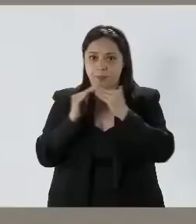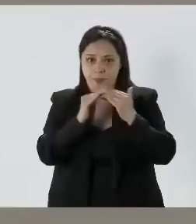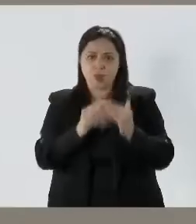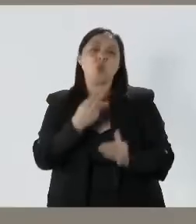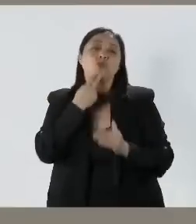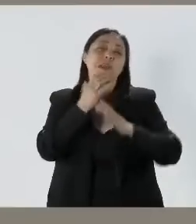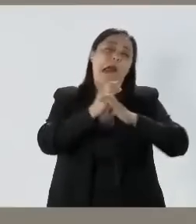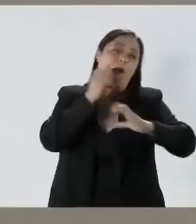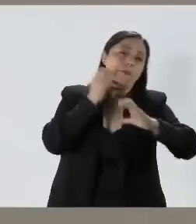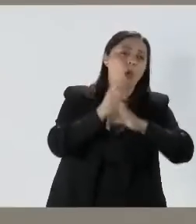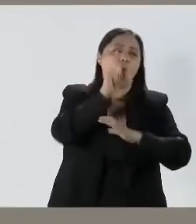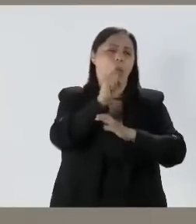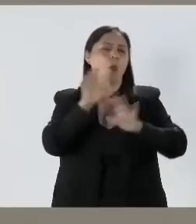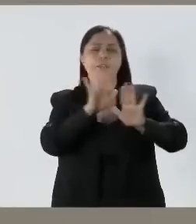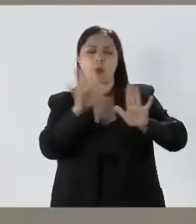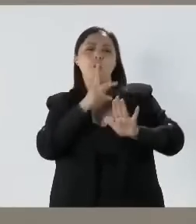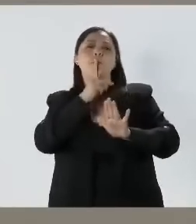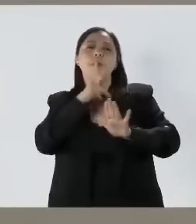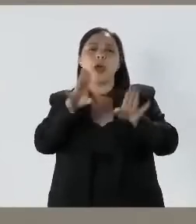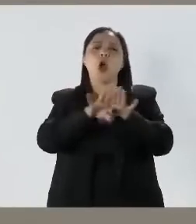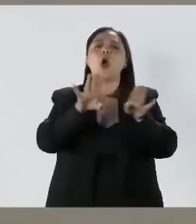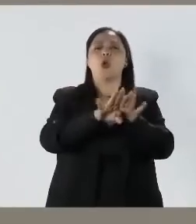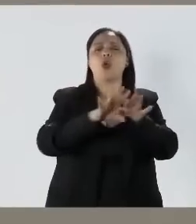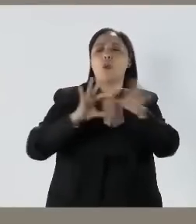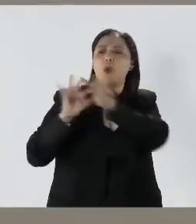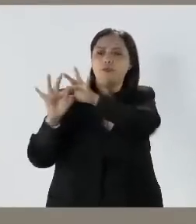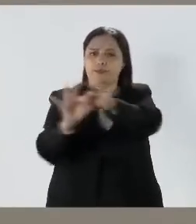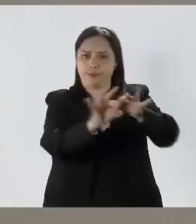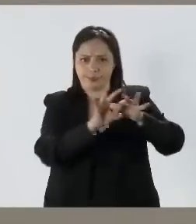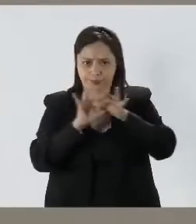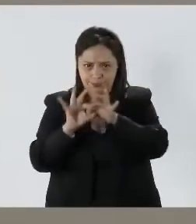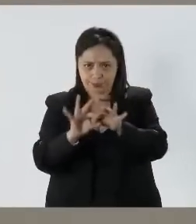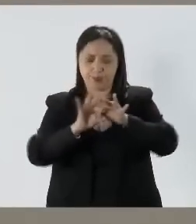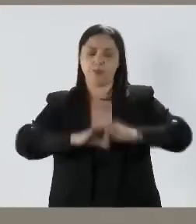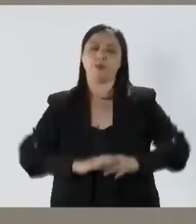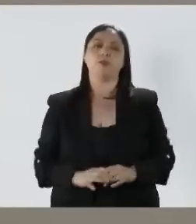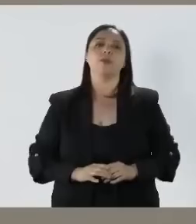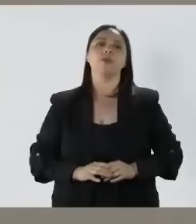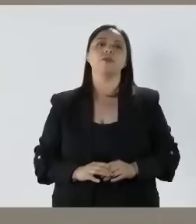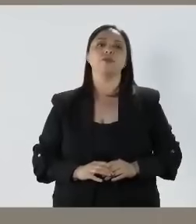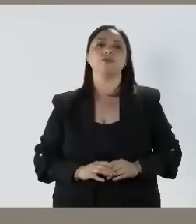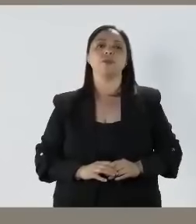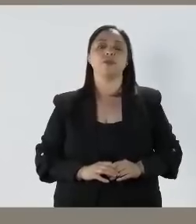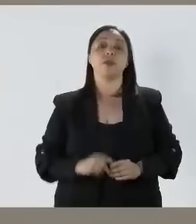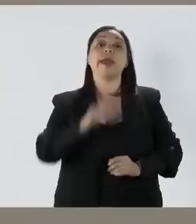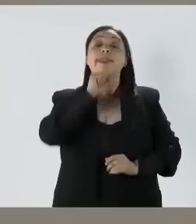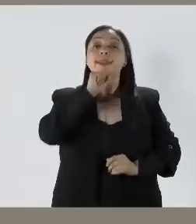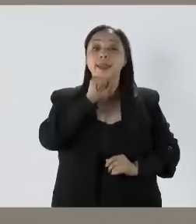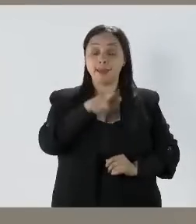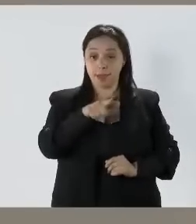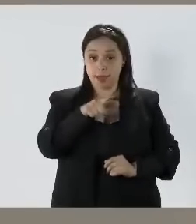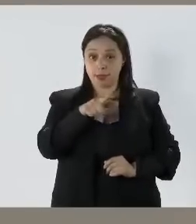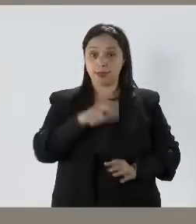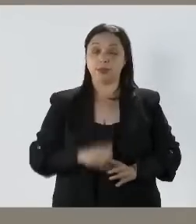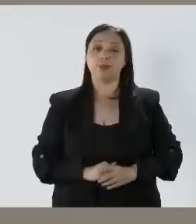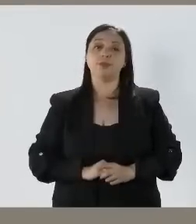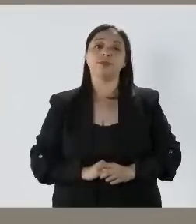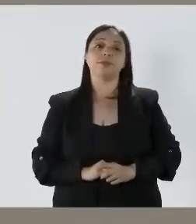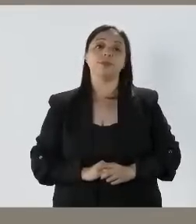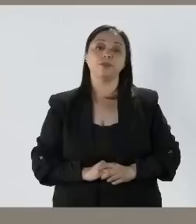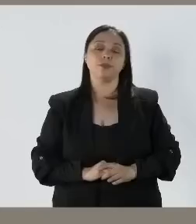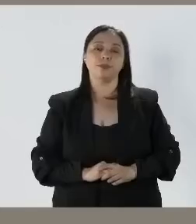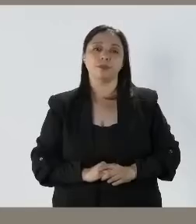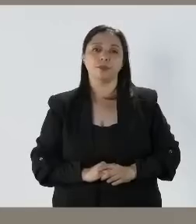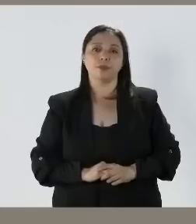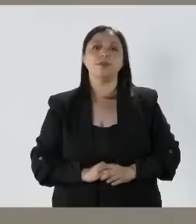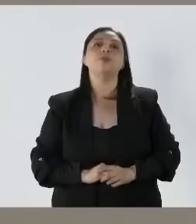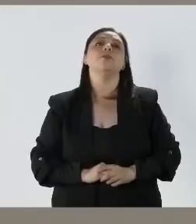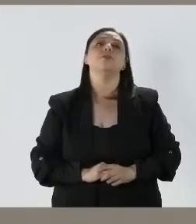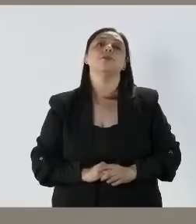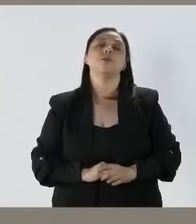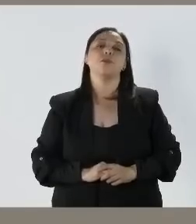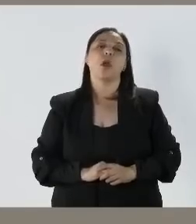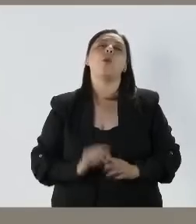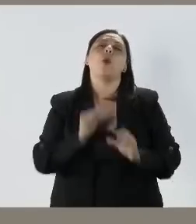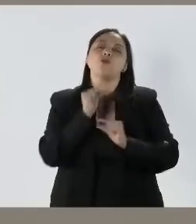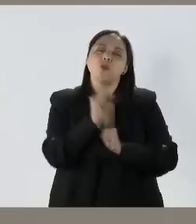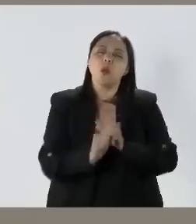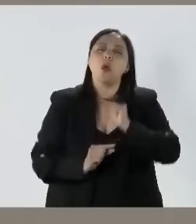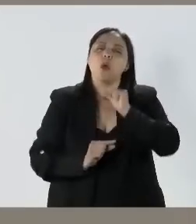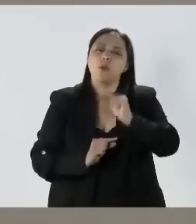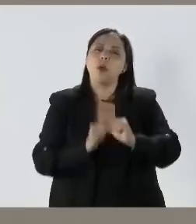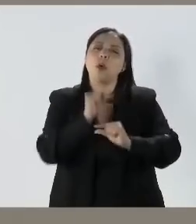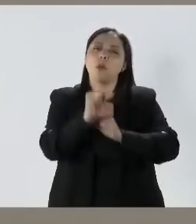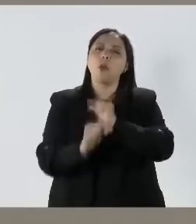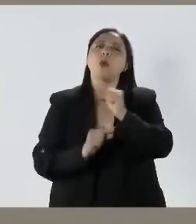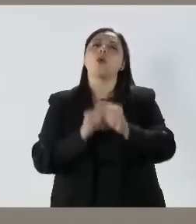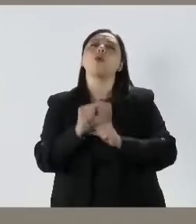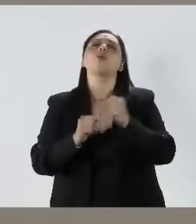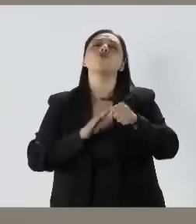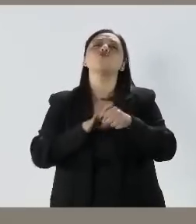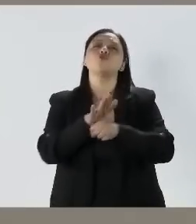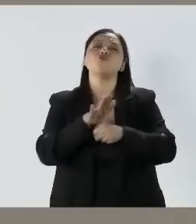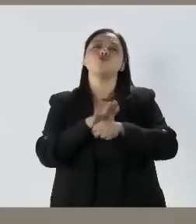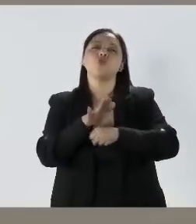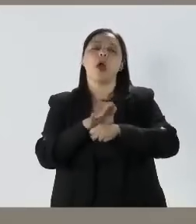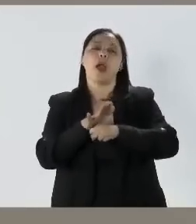aunado a todo esto También queremos decir que estamos sentando las bases para que eh la manera